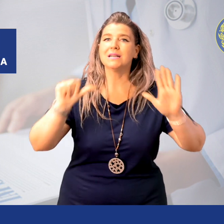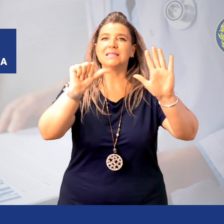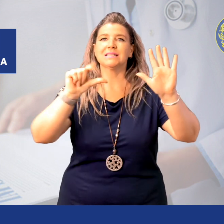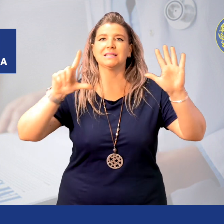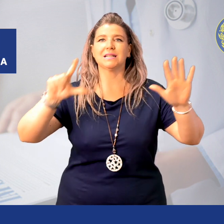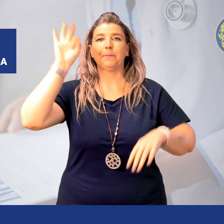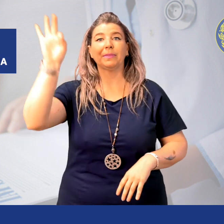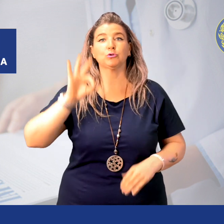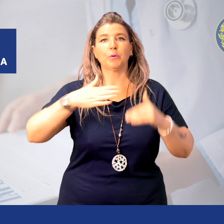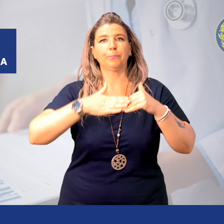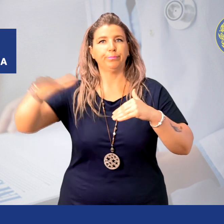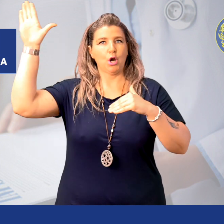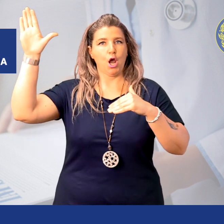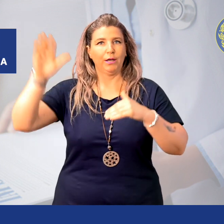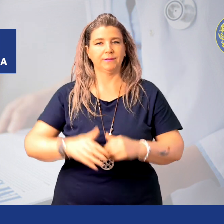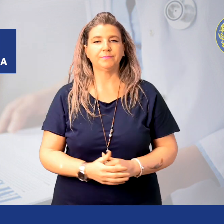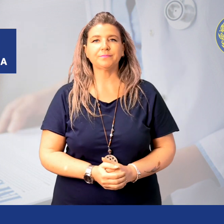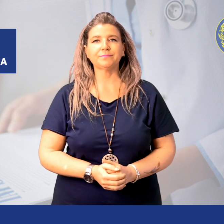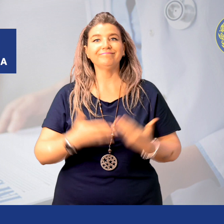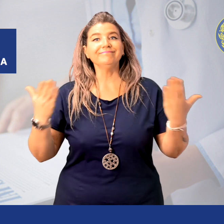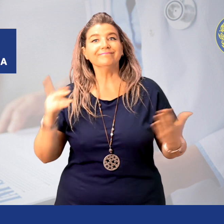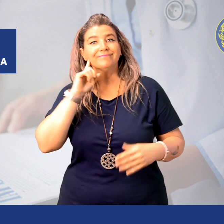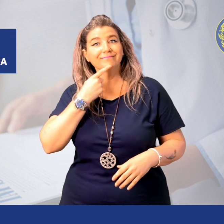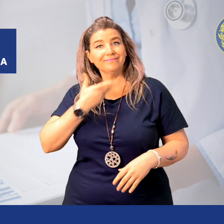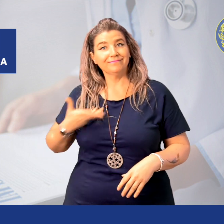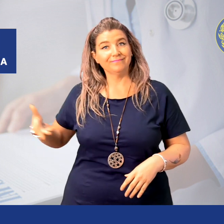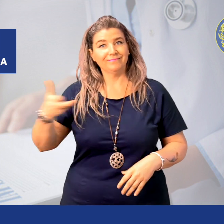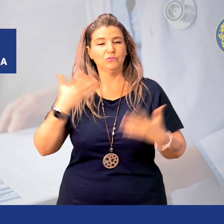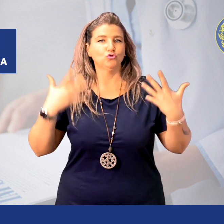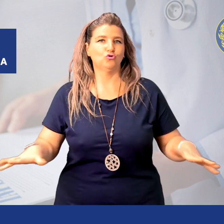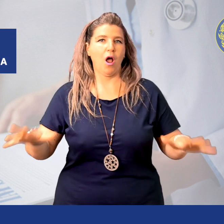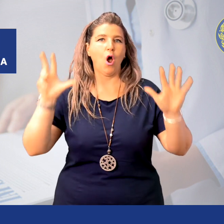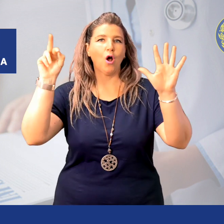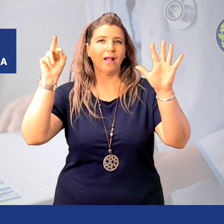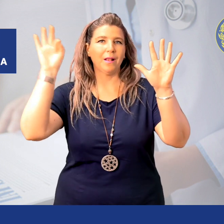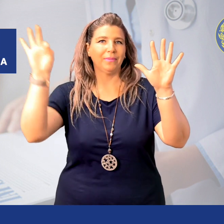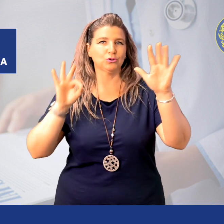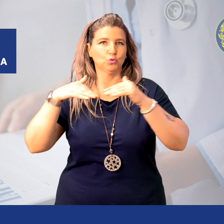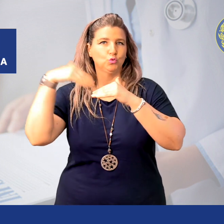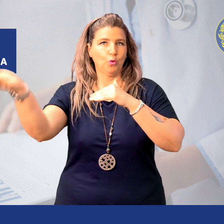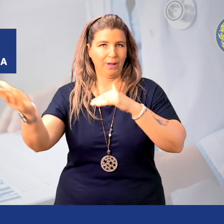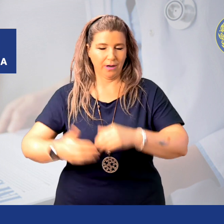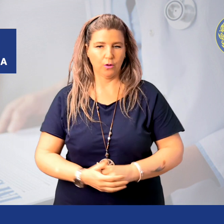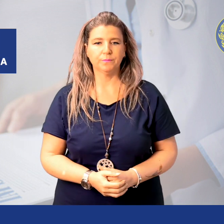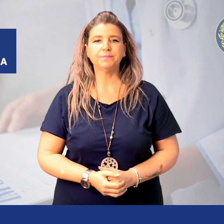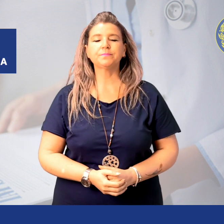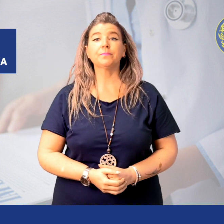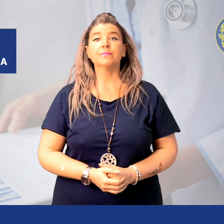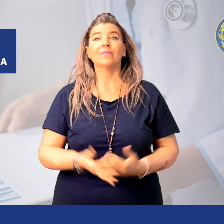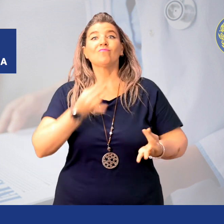pari o superiore al 67%, quindi anche i sordi che hanno la percentuale fissa d'invalidità dell'80%